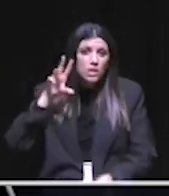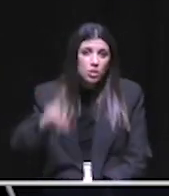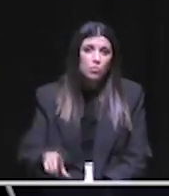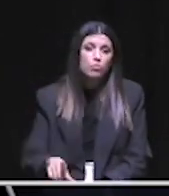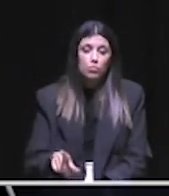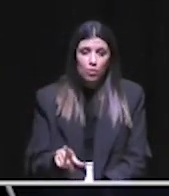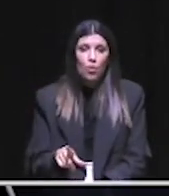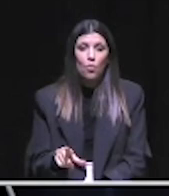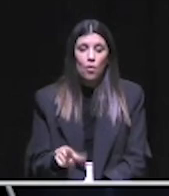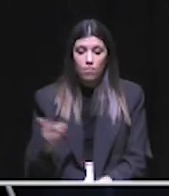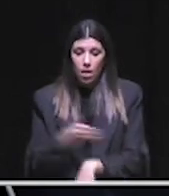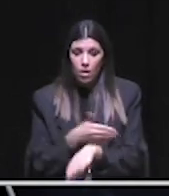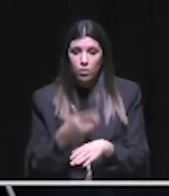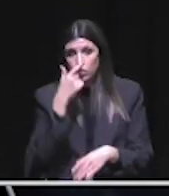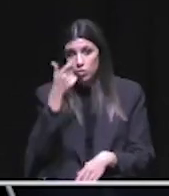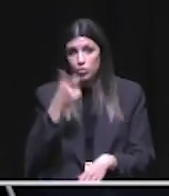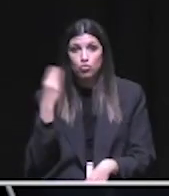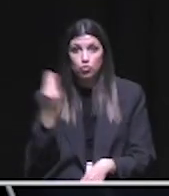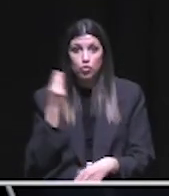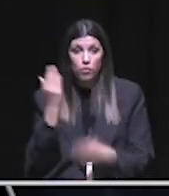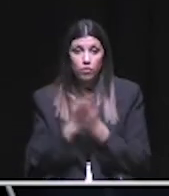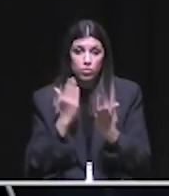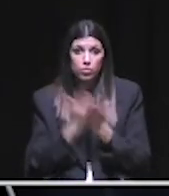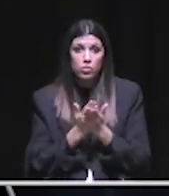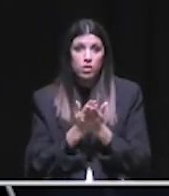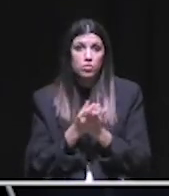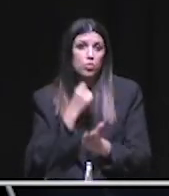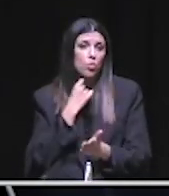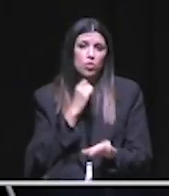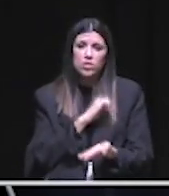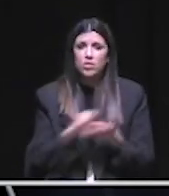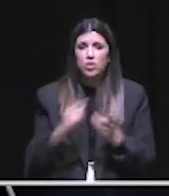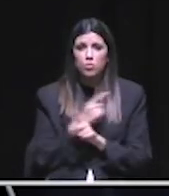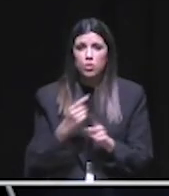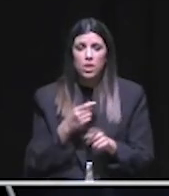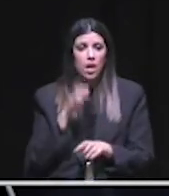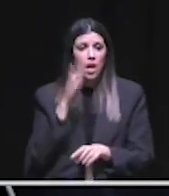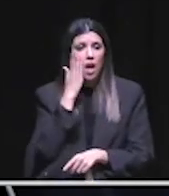Numa altura em que estudantes universitários desistem dos seus cursos por não conseguirem arranjar alojamento